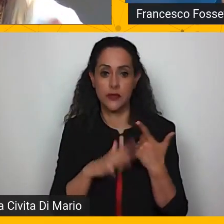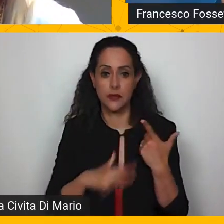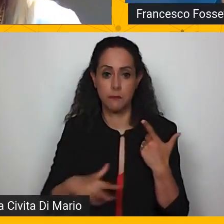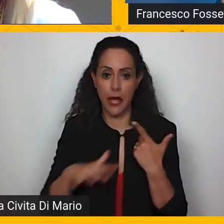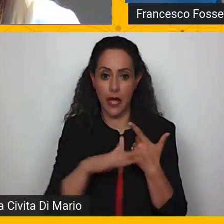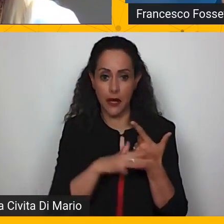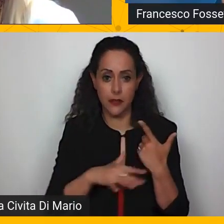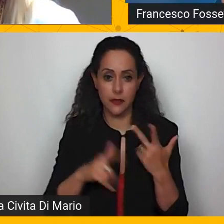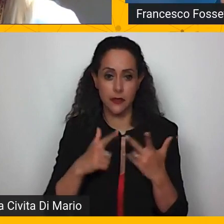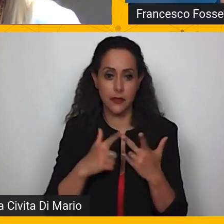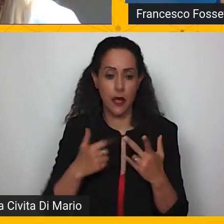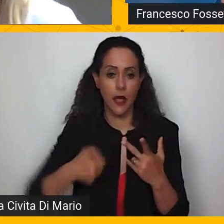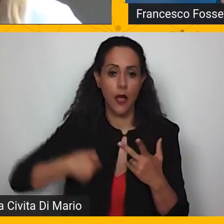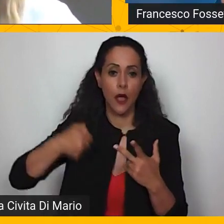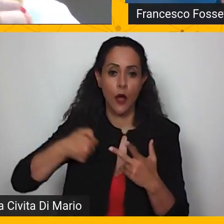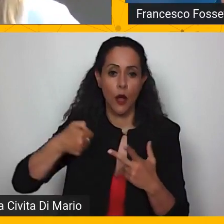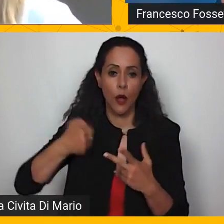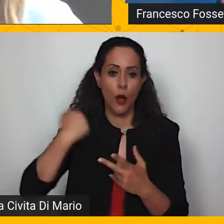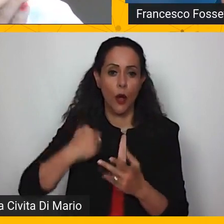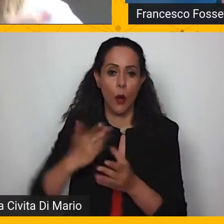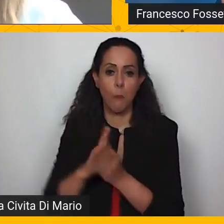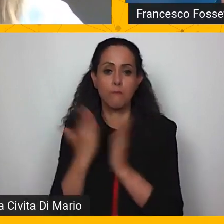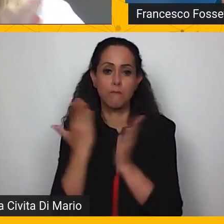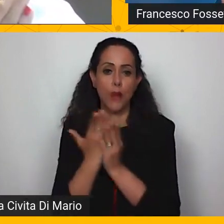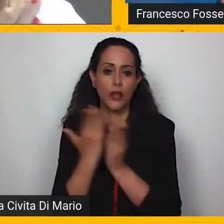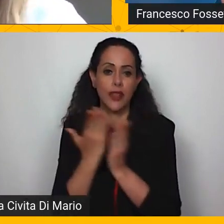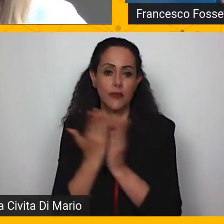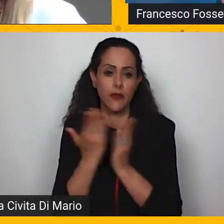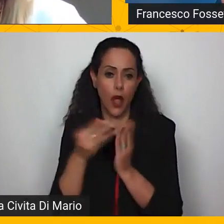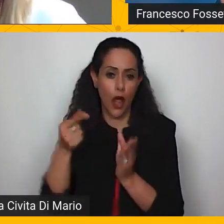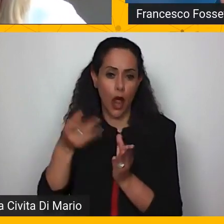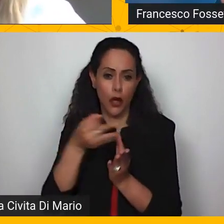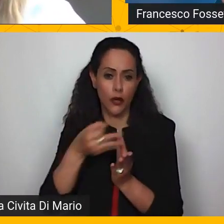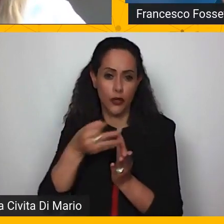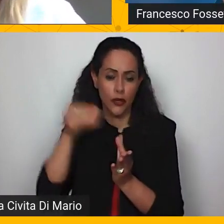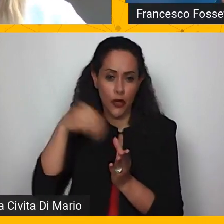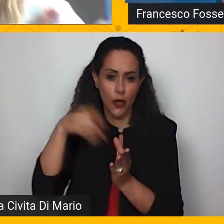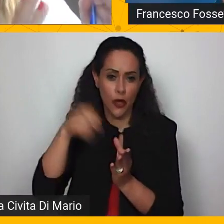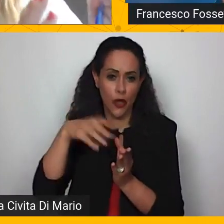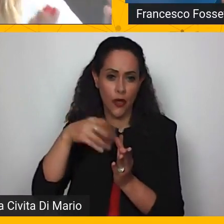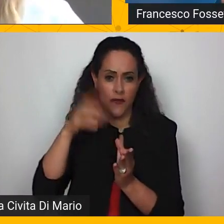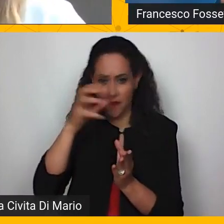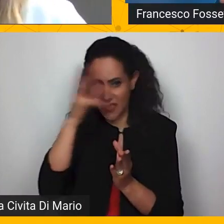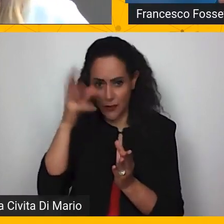uno spazio, un borsellino per